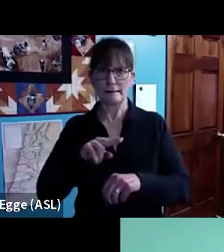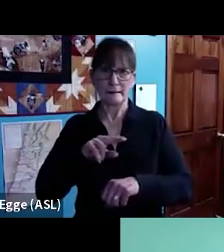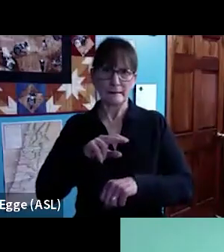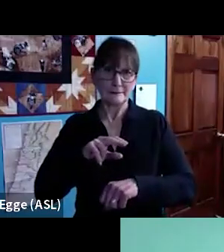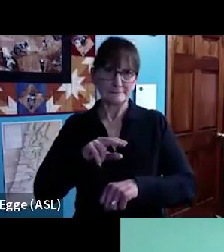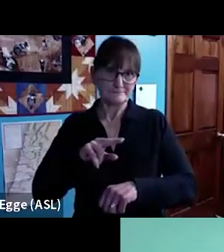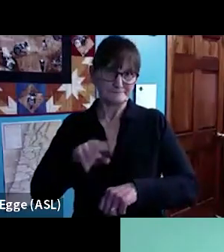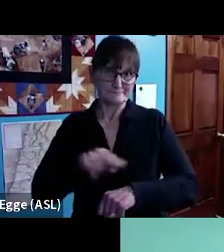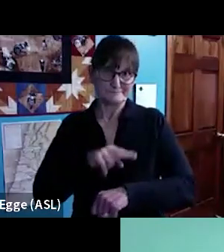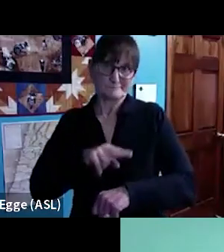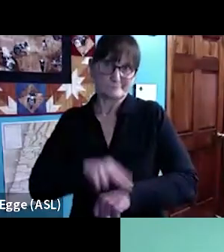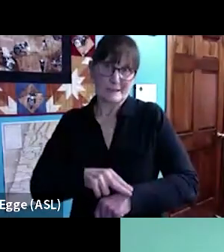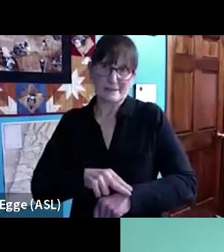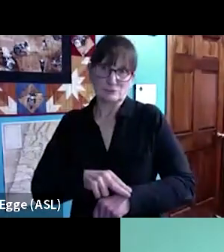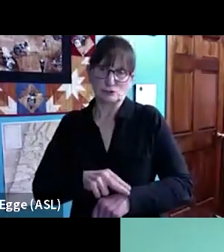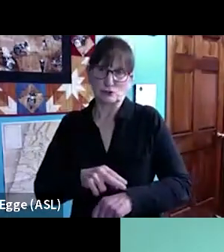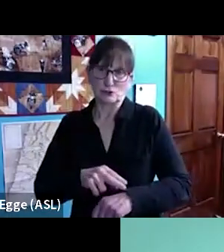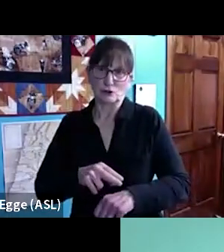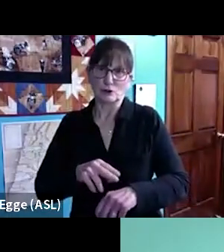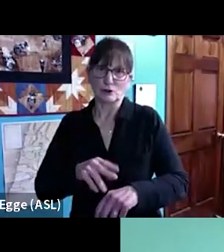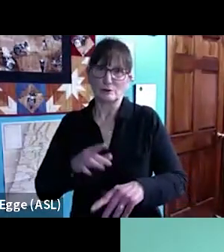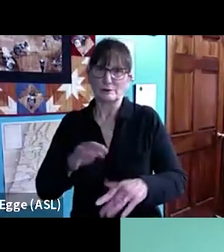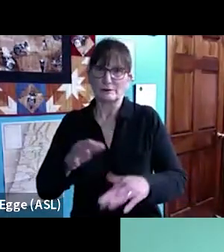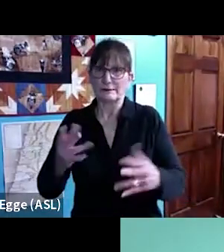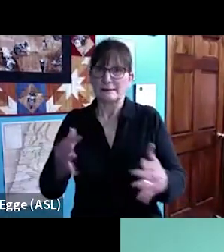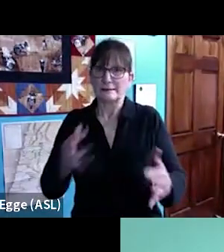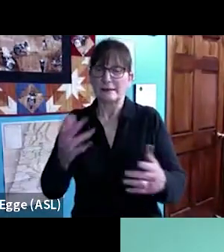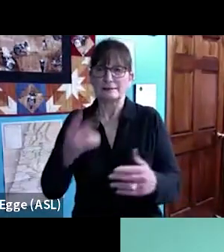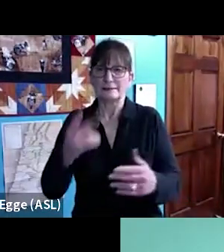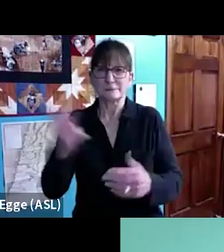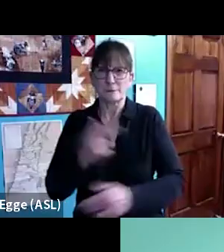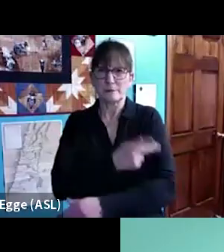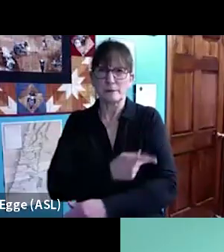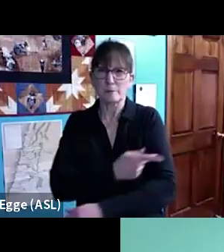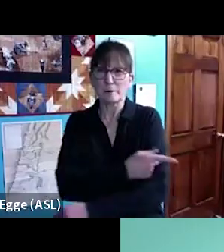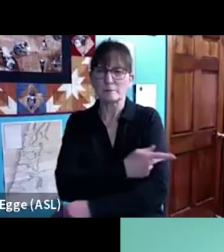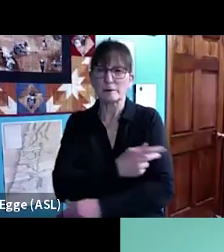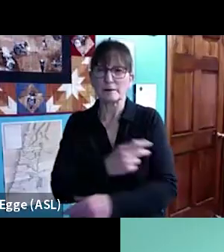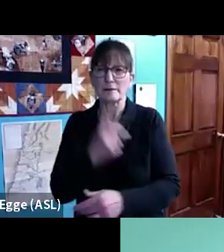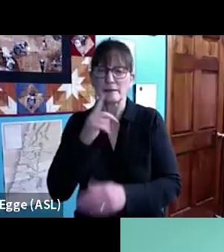Así podrás estar al día con todos estos cambios. Pero volvamos a ERE.